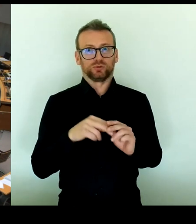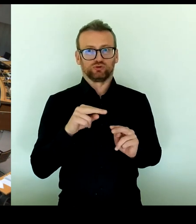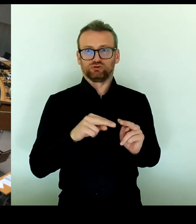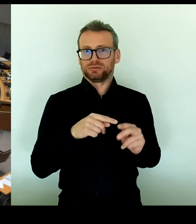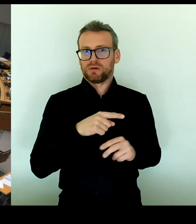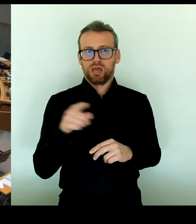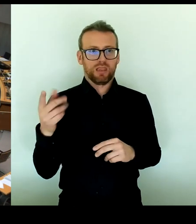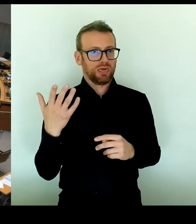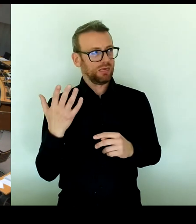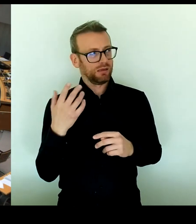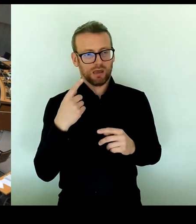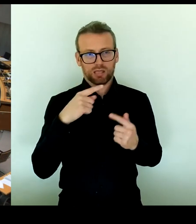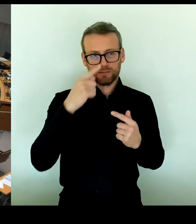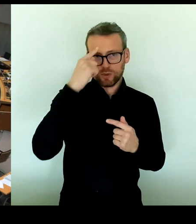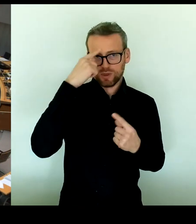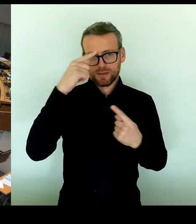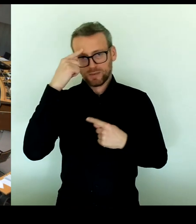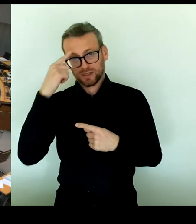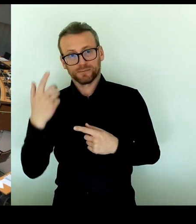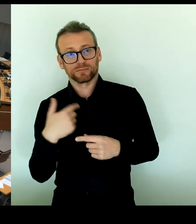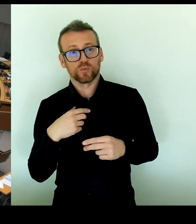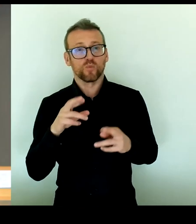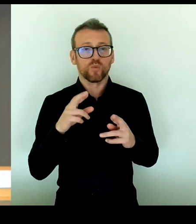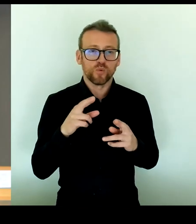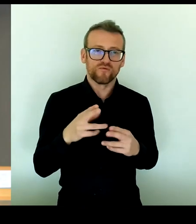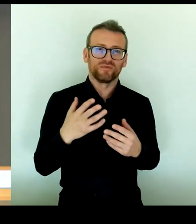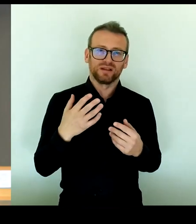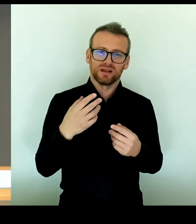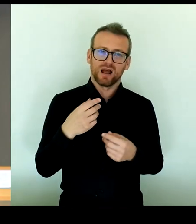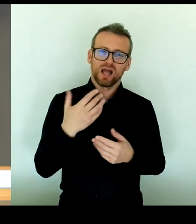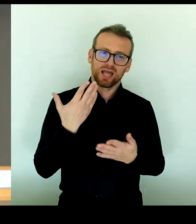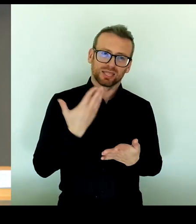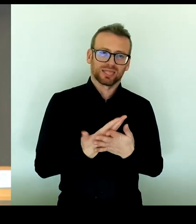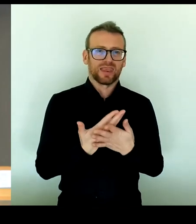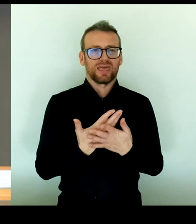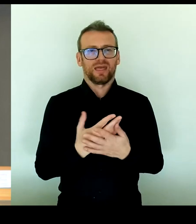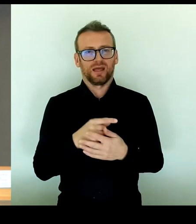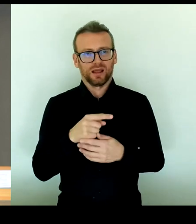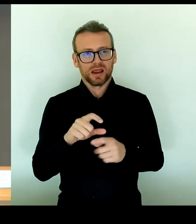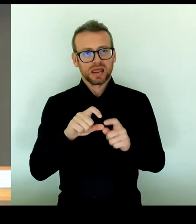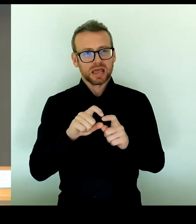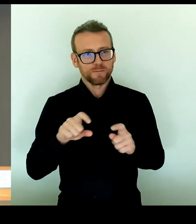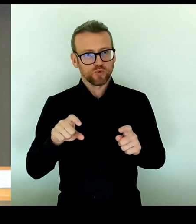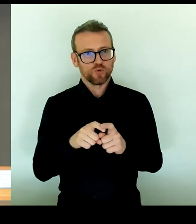Wir kommen zum Tagesordnungspunkt 4. Das sind die Prioritäten. Ich rufe auf die laufende Nummer vier, Punkt eins.